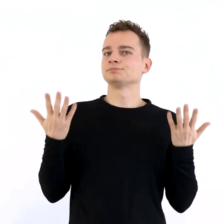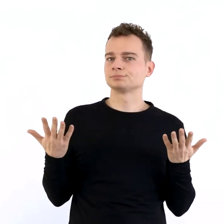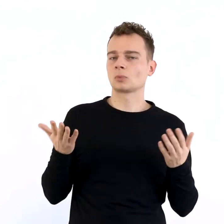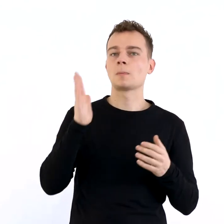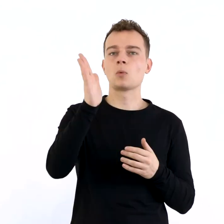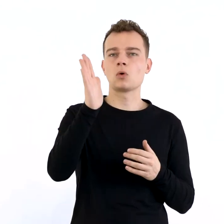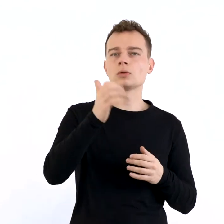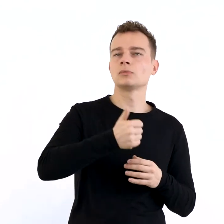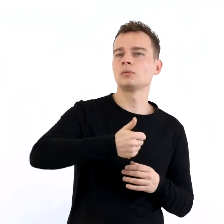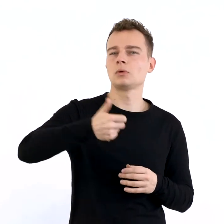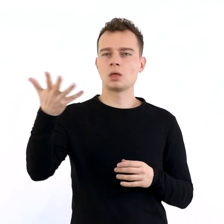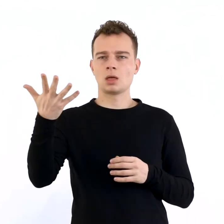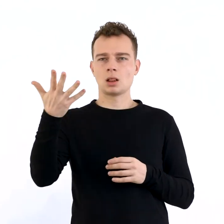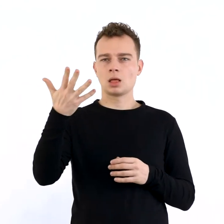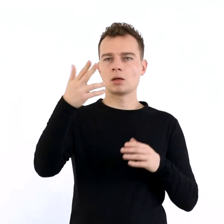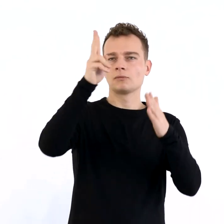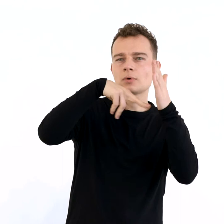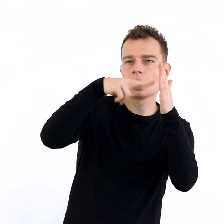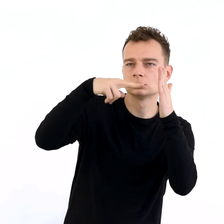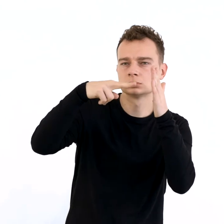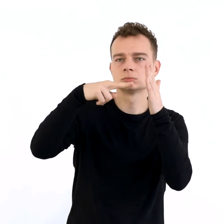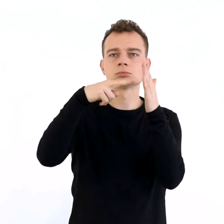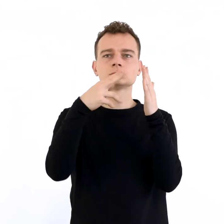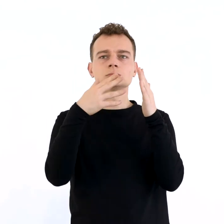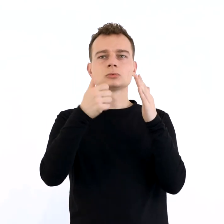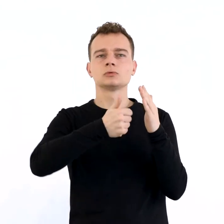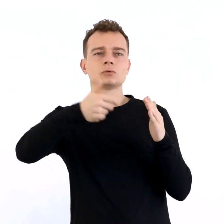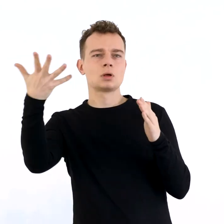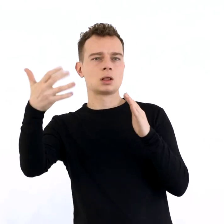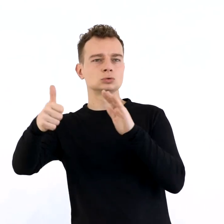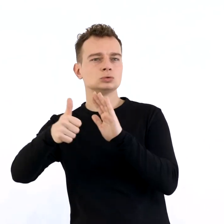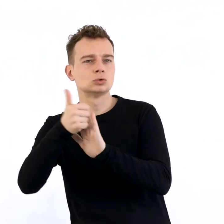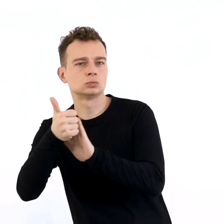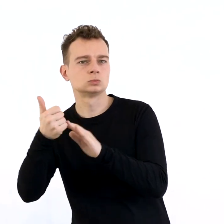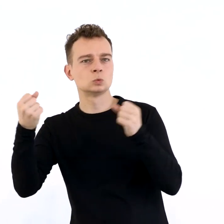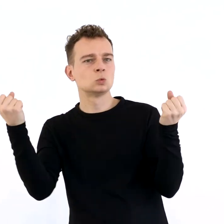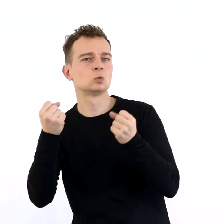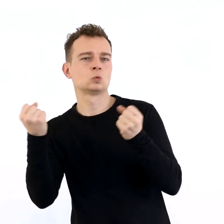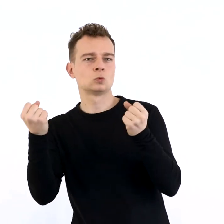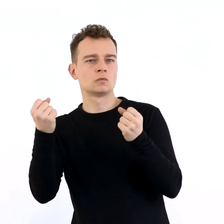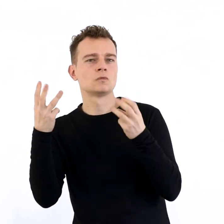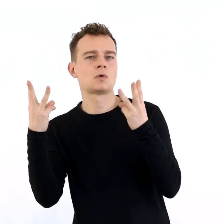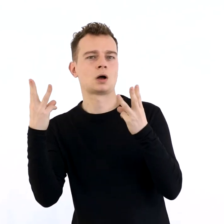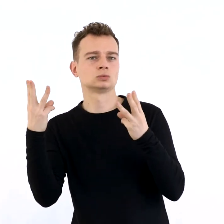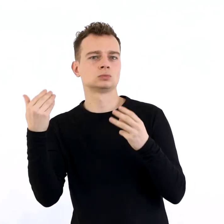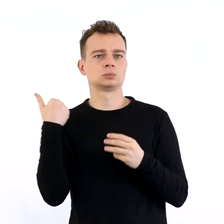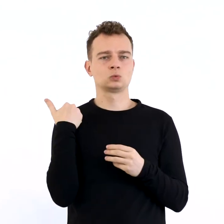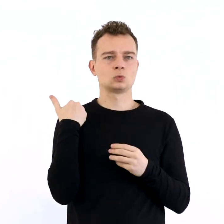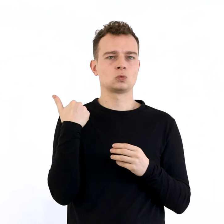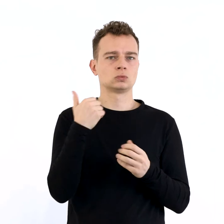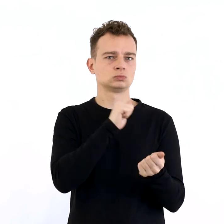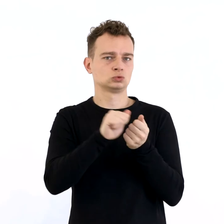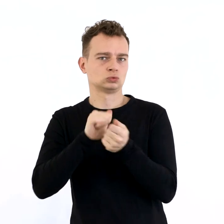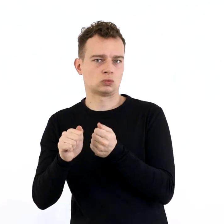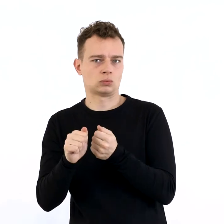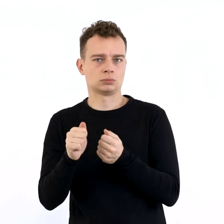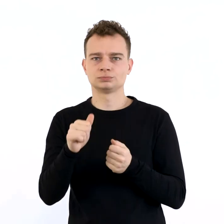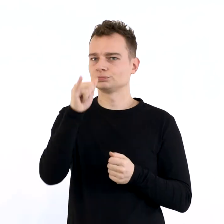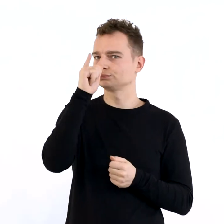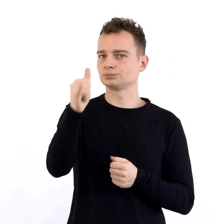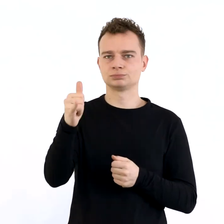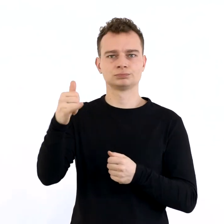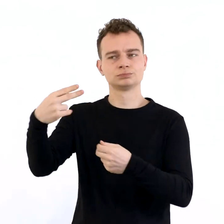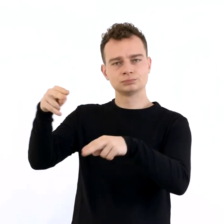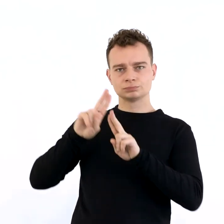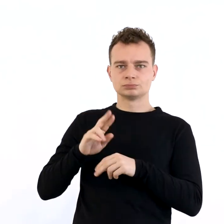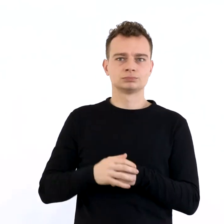Niestety później wiele bezcennych fresków i rzeźb uległo bezpowrotnemu zniszczeniu.